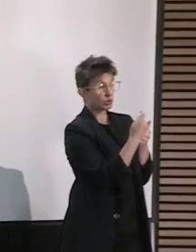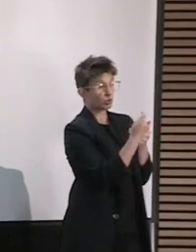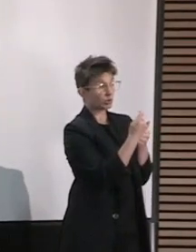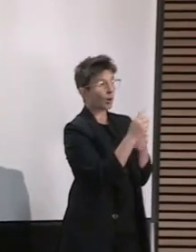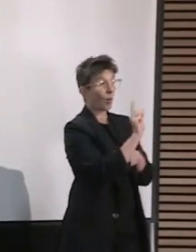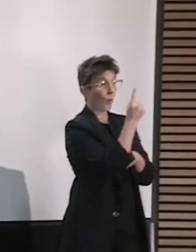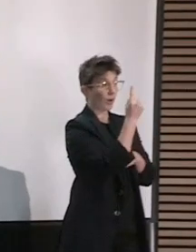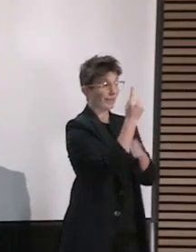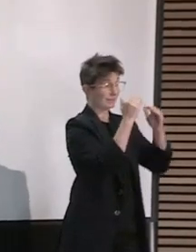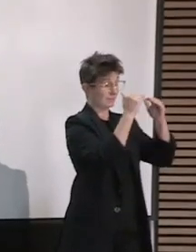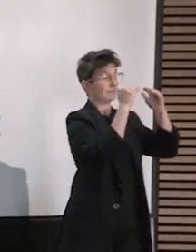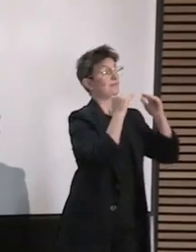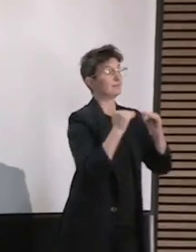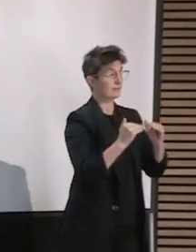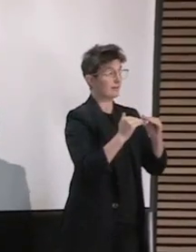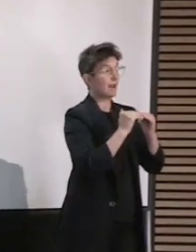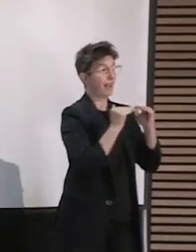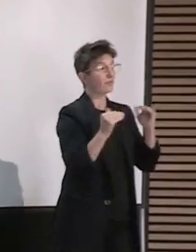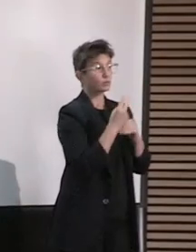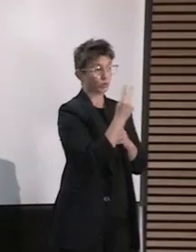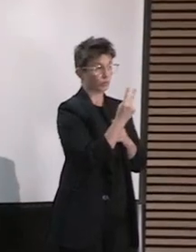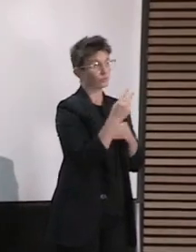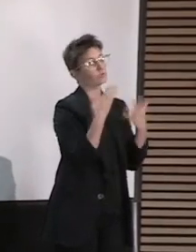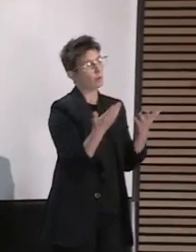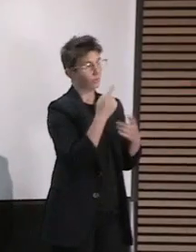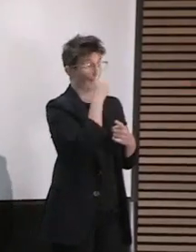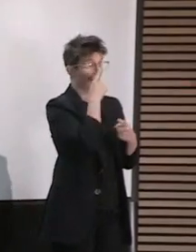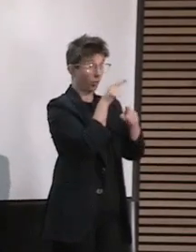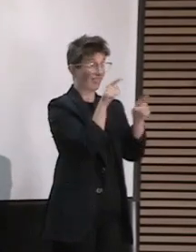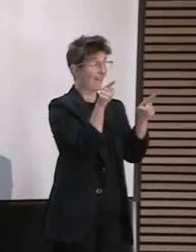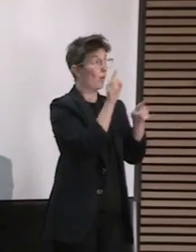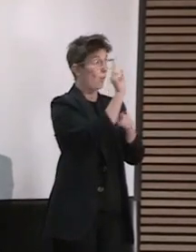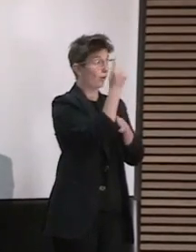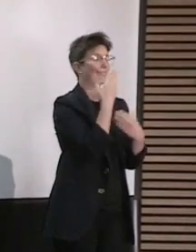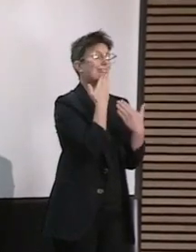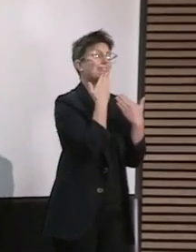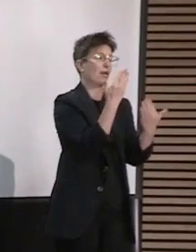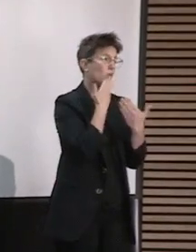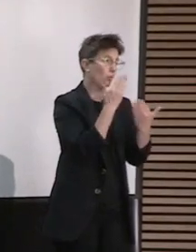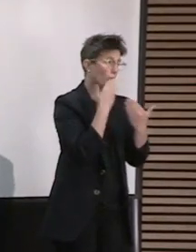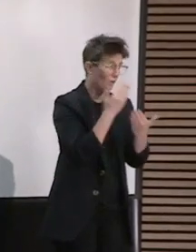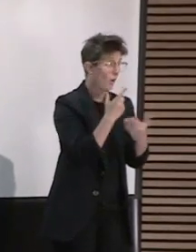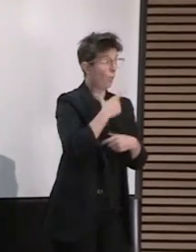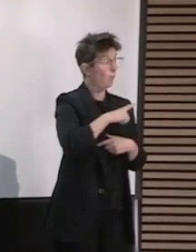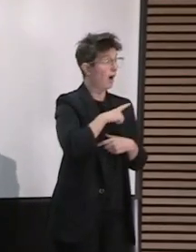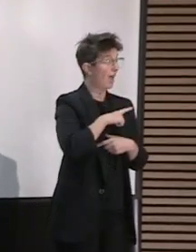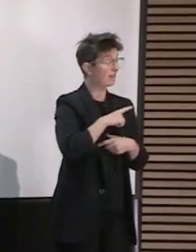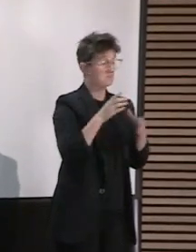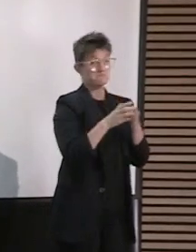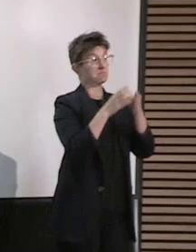atu ahau ki te Minita. GRANT Tena koe. 2 matou